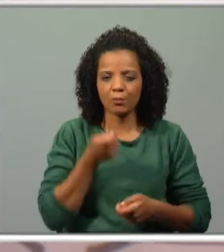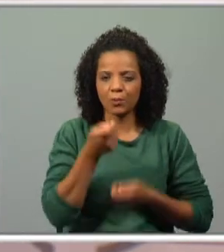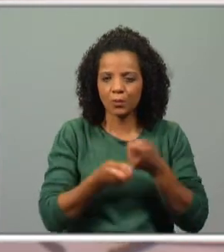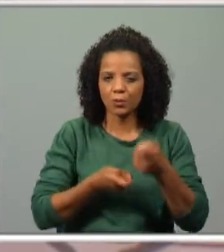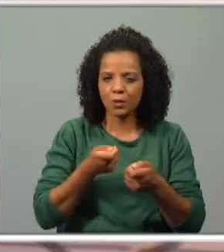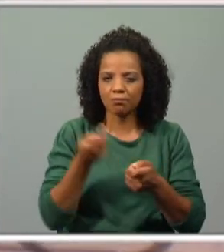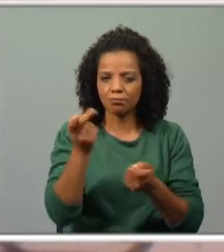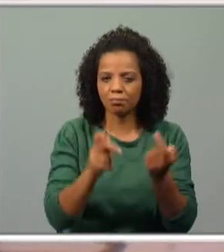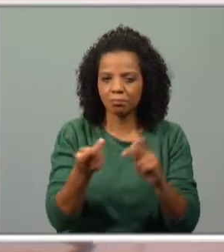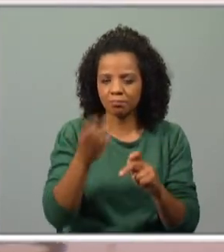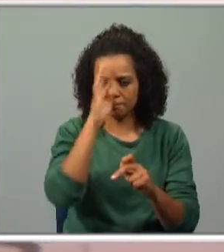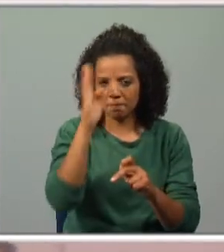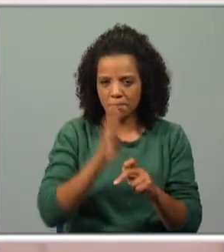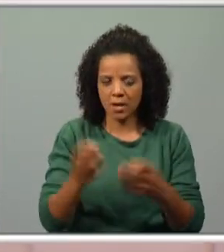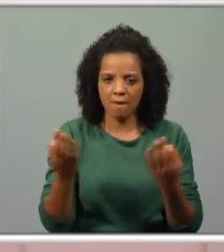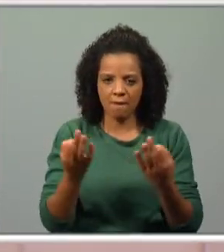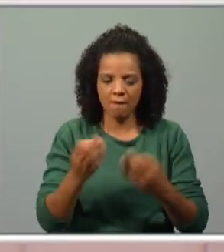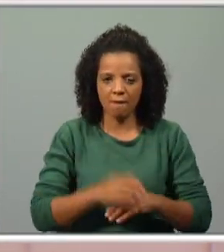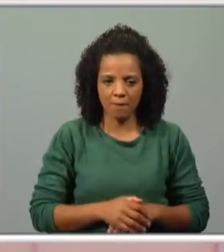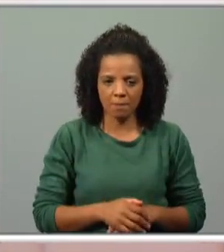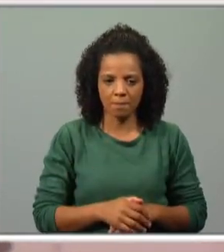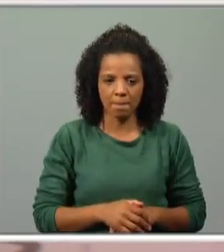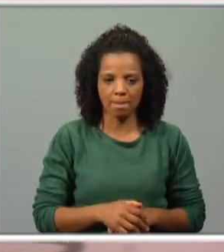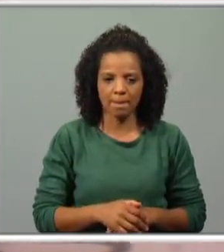longo do conto que ia acontecer que era invitável que acontecesse Então temos 沿著即將發生的故事這是不可避免的，所以我們有